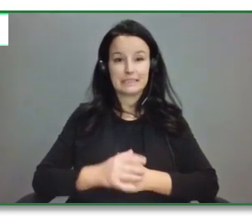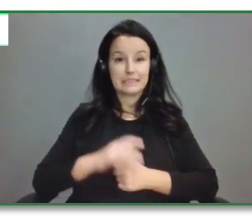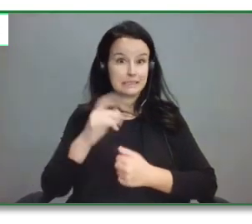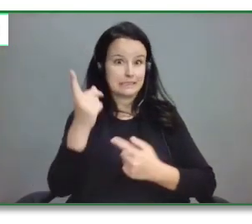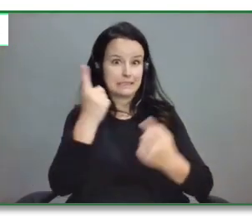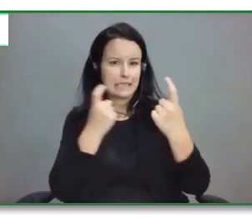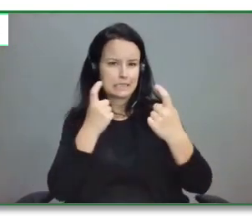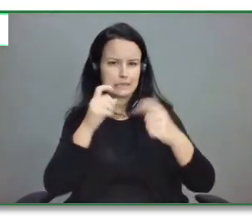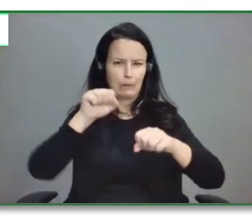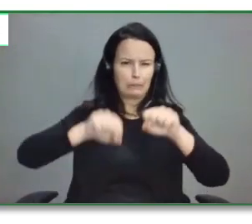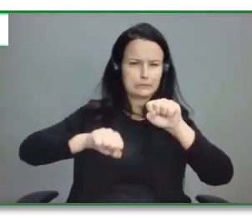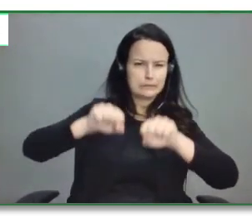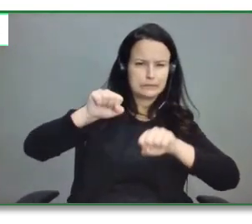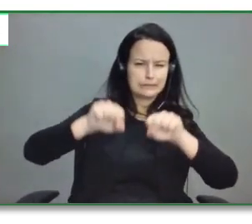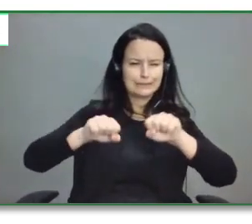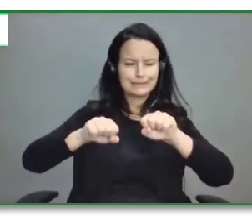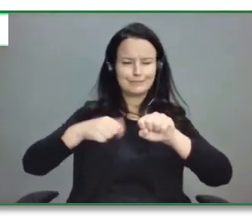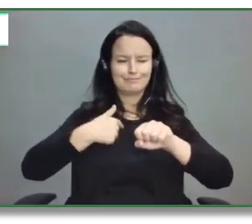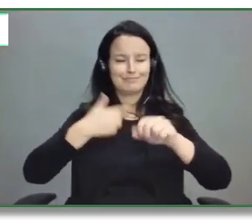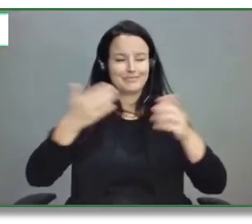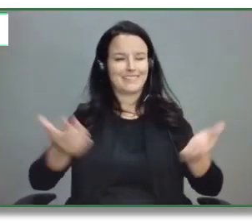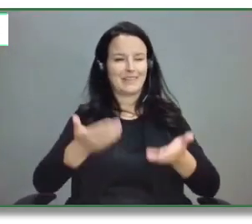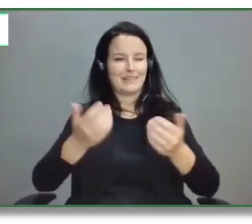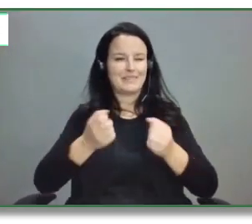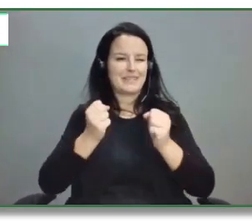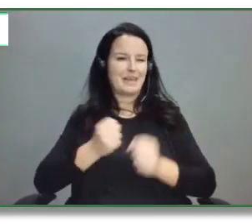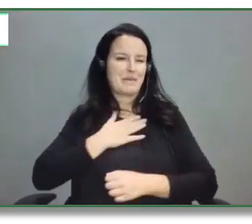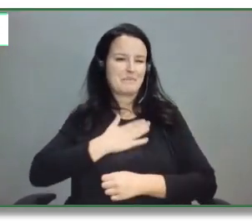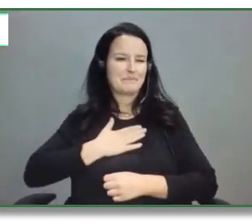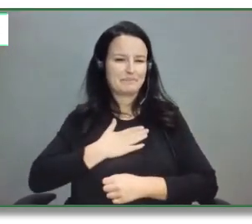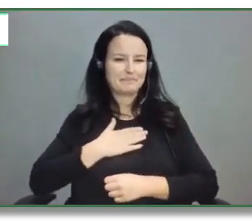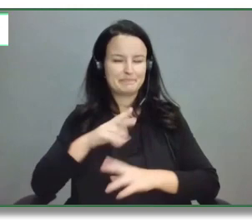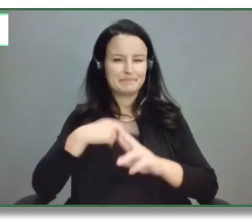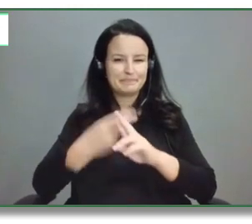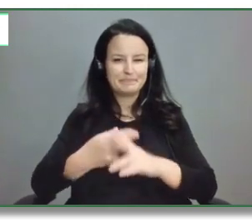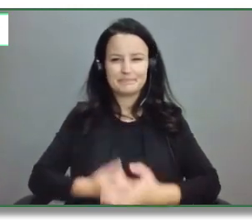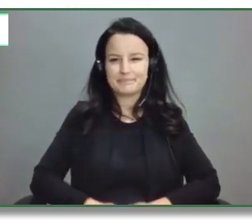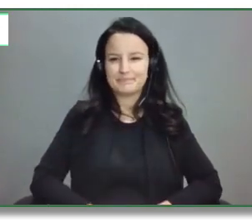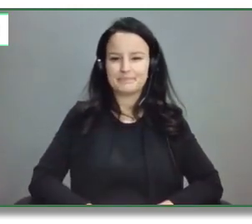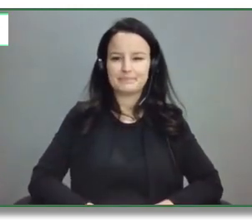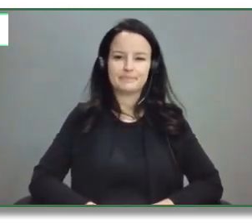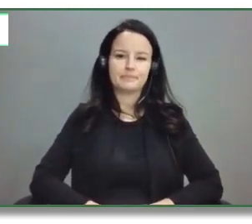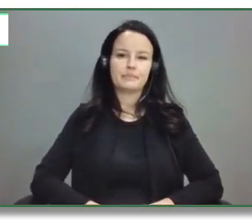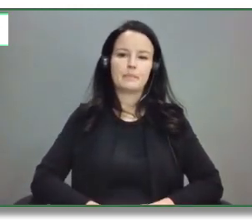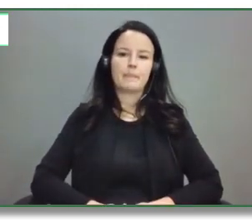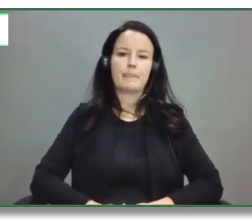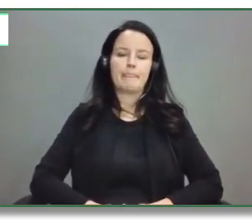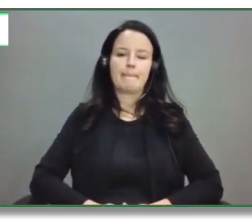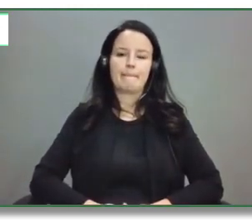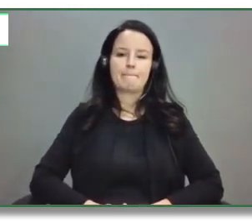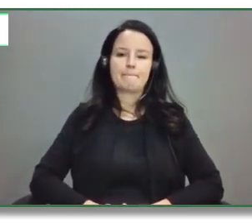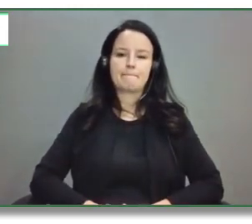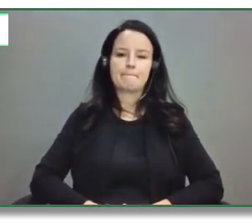questions je serai heureuse de essayer d'y répondre merci